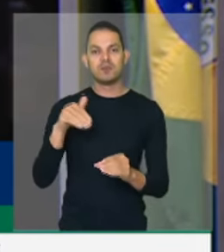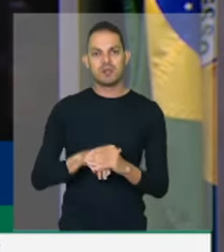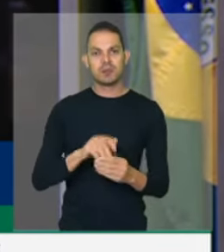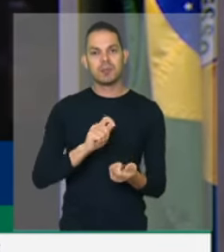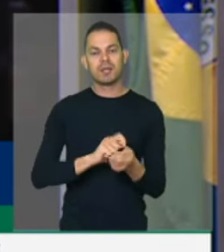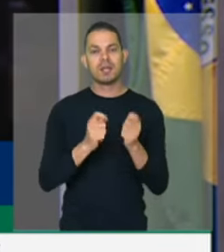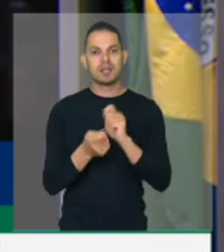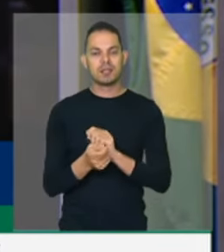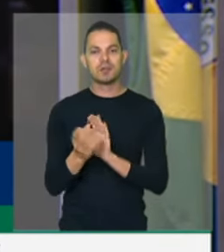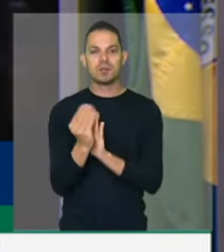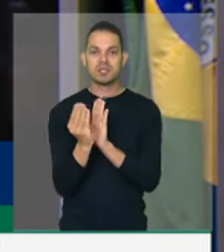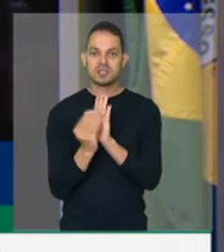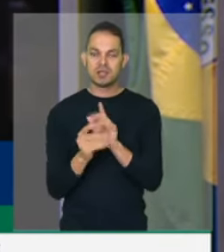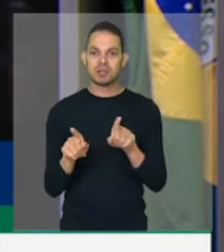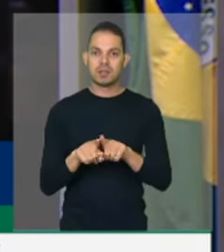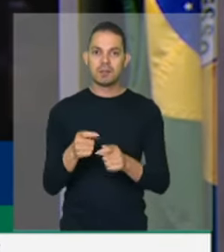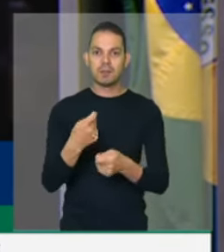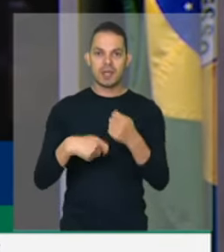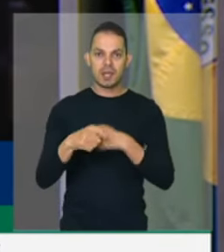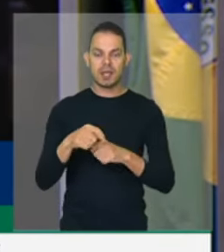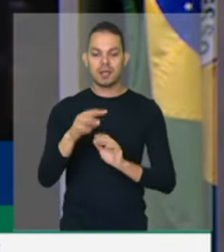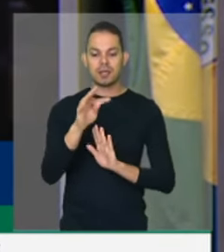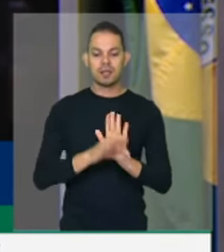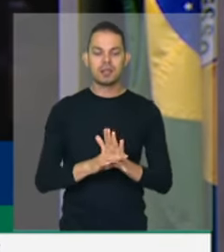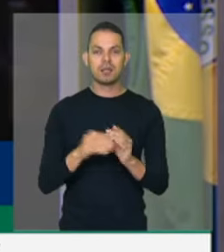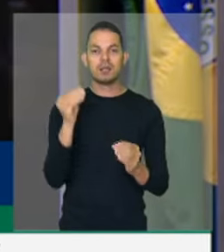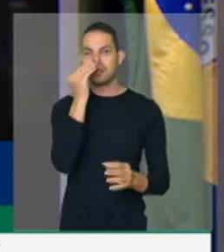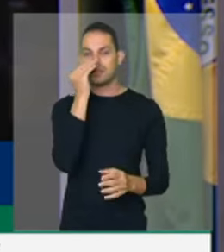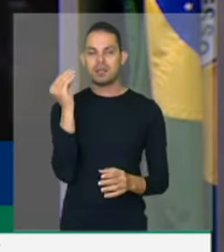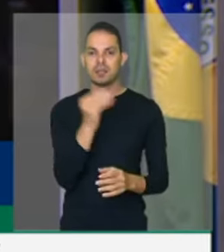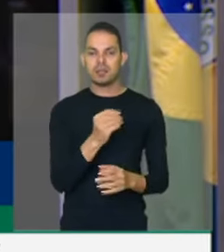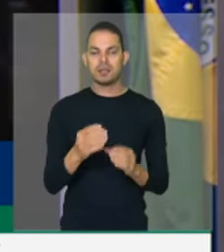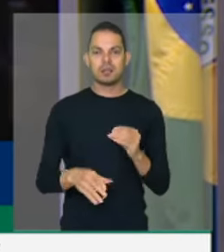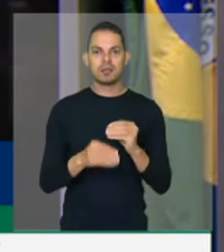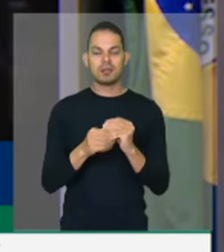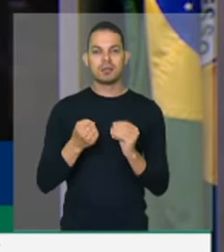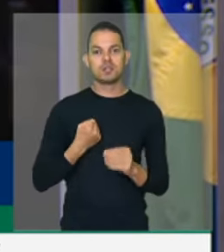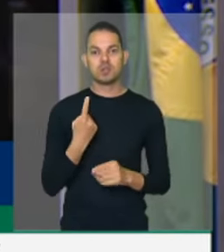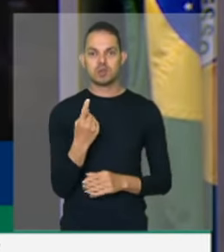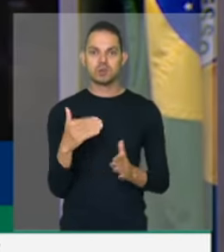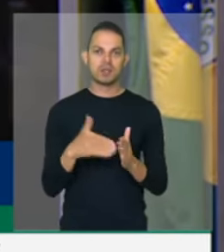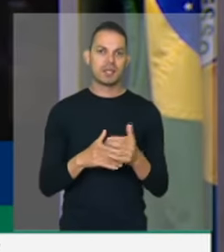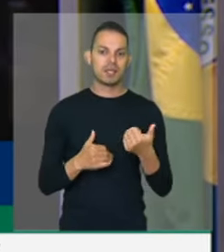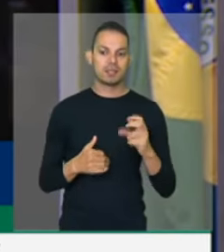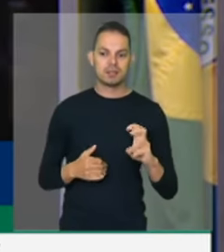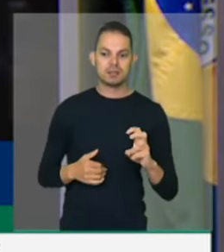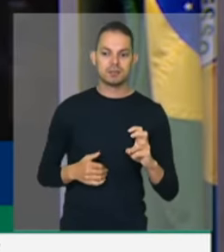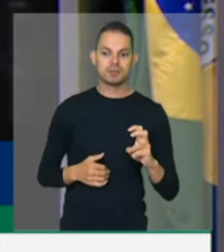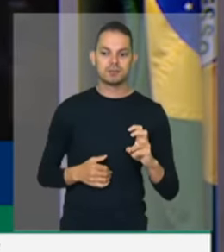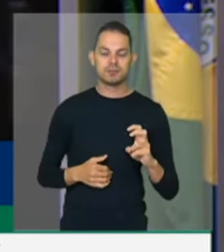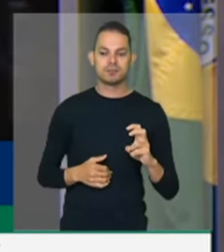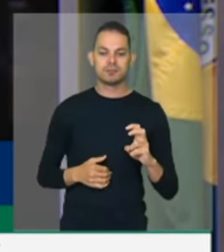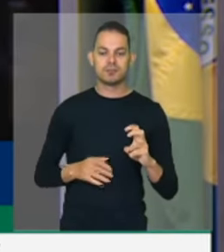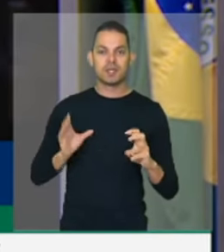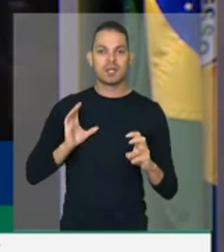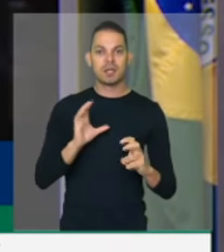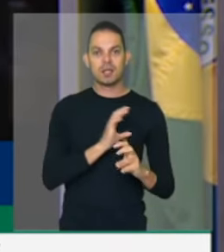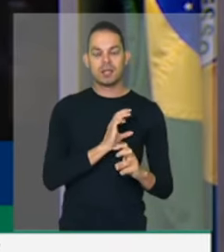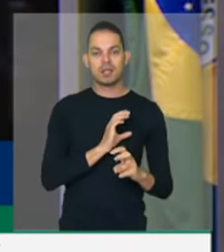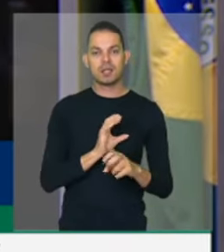DAS EMENDAS DE PLENÁRIO DE 1 A 15. PELA COMISSÃO DE CONSTITUIÇÃO E JUSTIÇA E CIDADANIA.... O NOSSO VOTO É PELA CONSTITUCIONALIDADE, JURIDICIDADE E BOA TÉCNICA